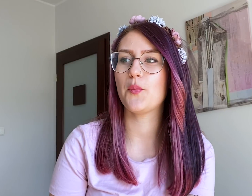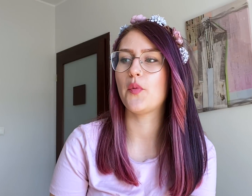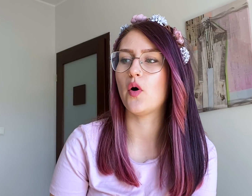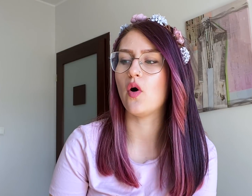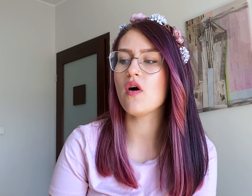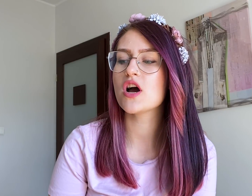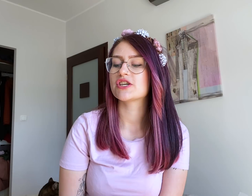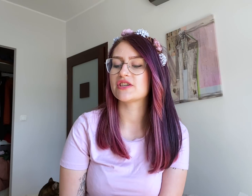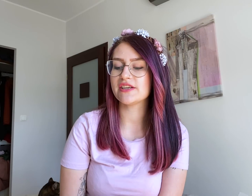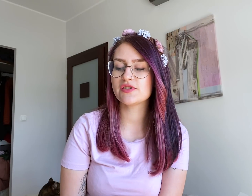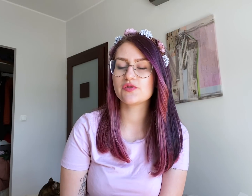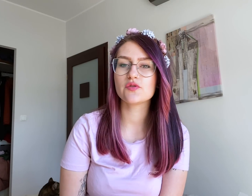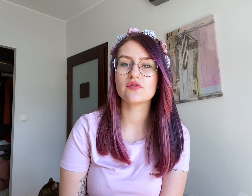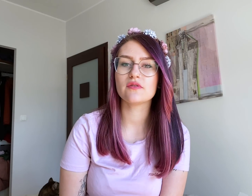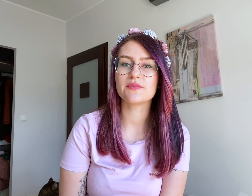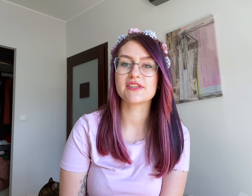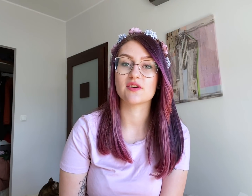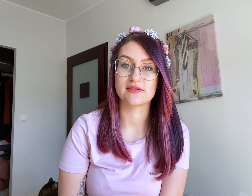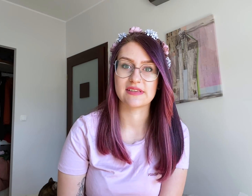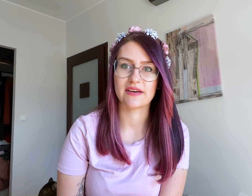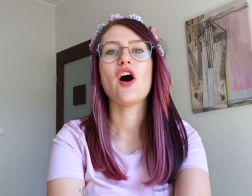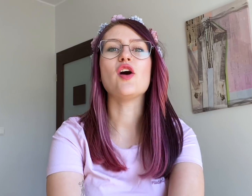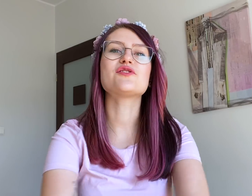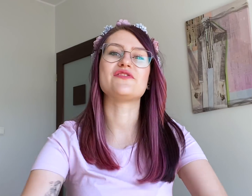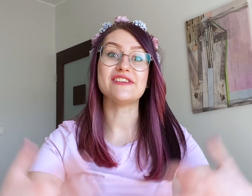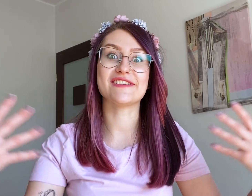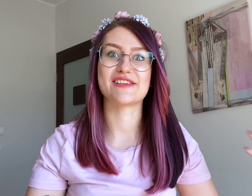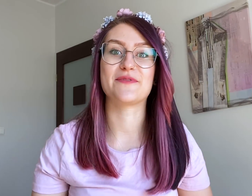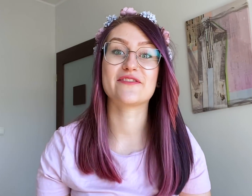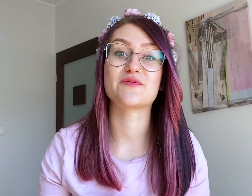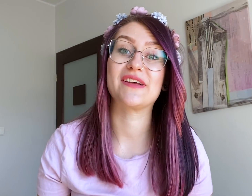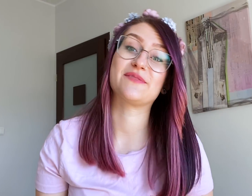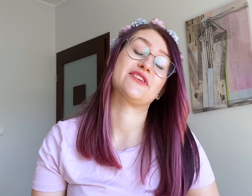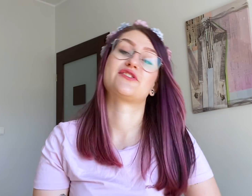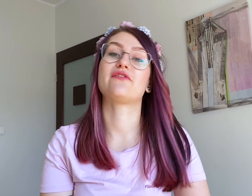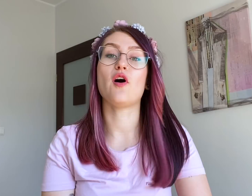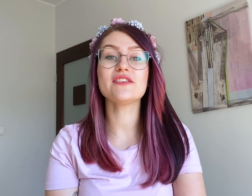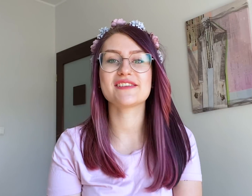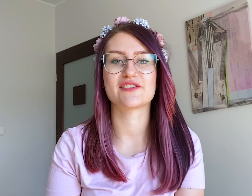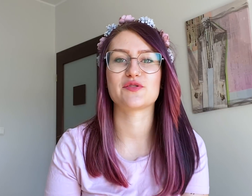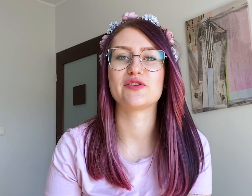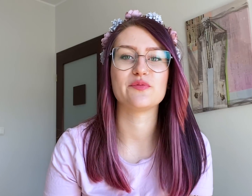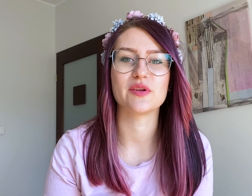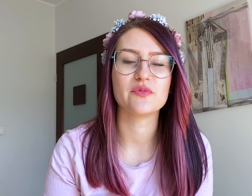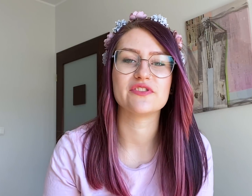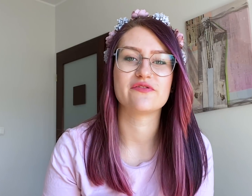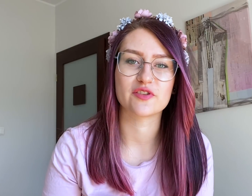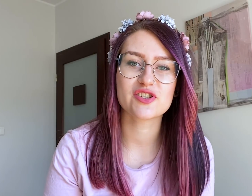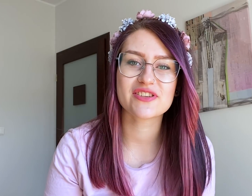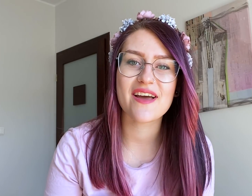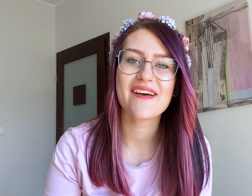po sześciu miesiącach. Oczywiście za pierwszym razem na żywo ona zaczęła do mnie mówić fonicznie,